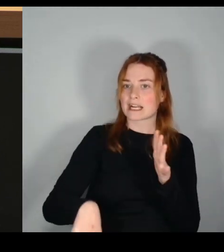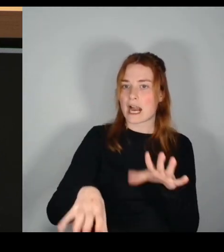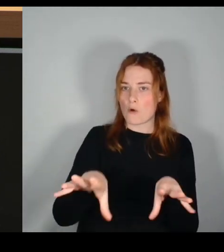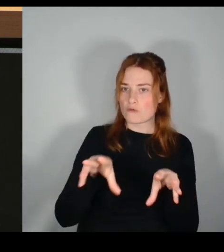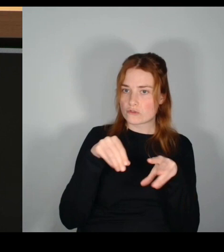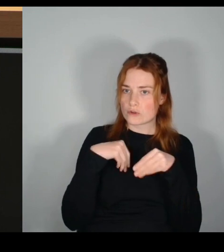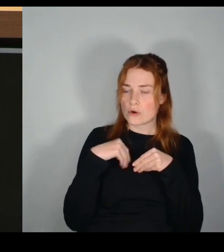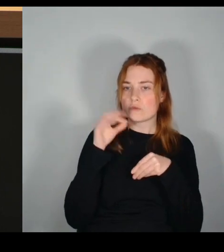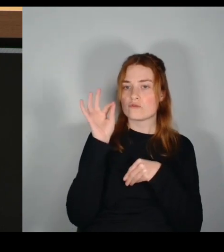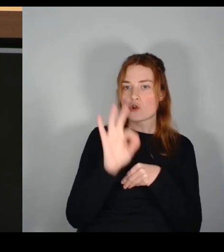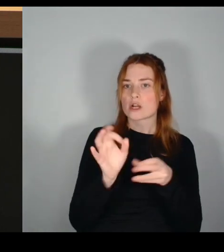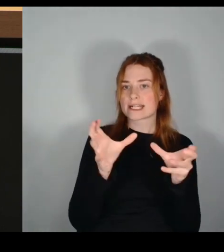damit das Tuntenhaus bleibt.